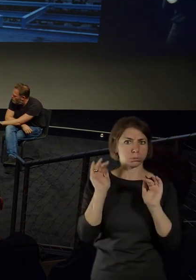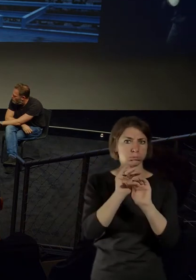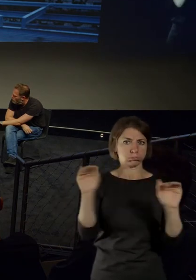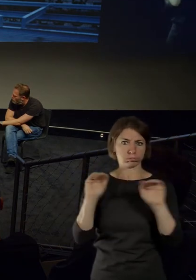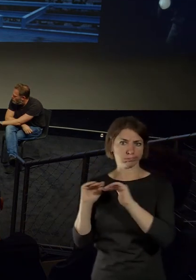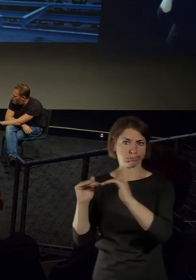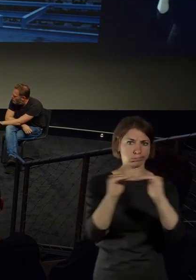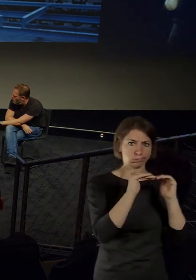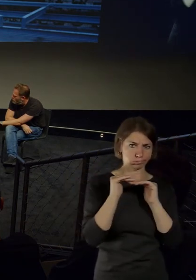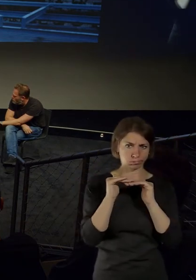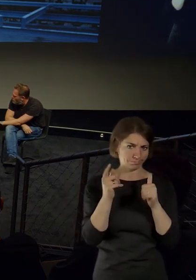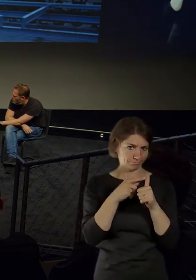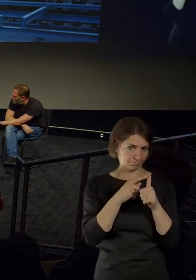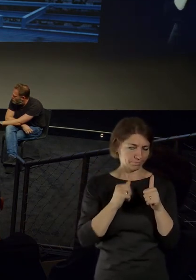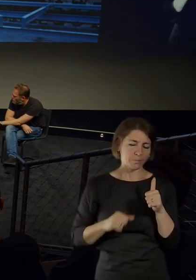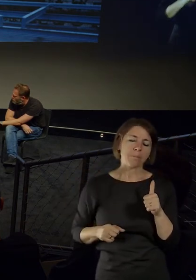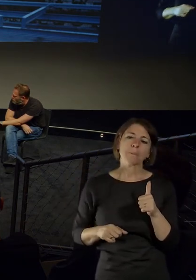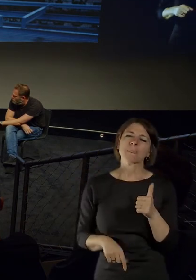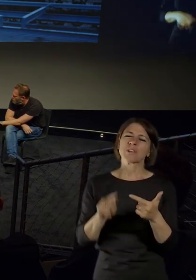Potom druhé, to je potřeba, škoda, že tady není ten Richard.